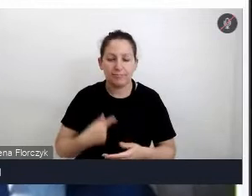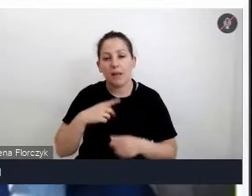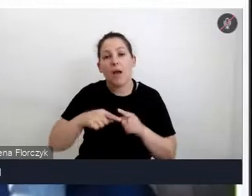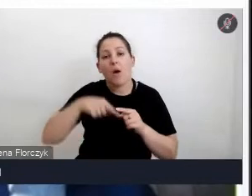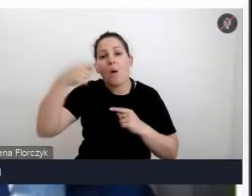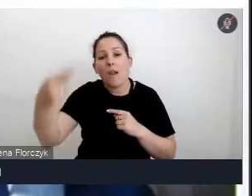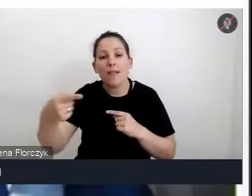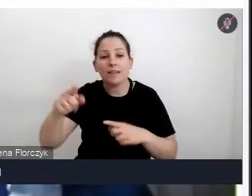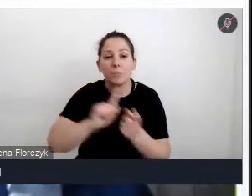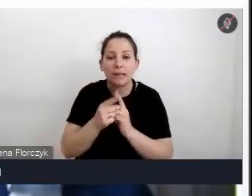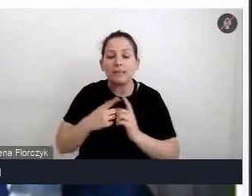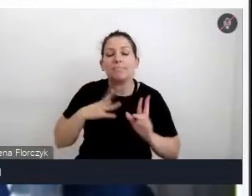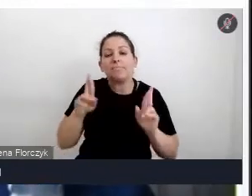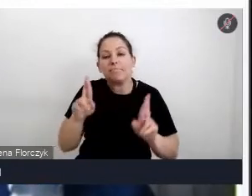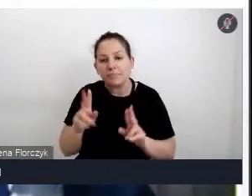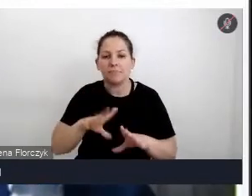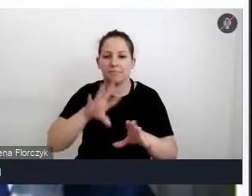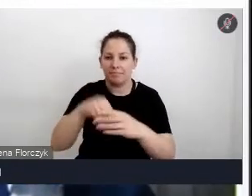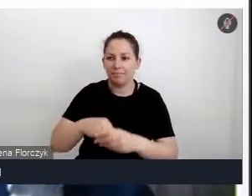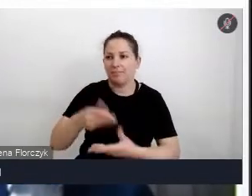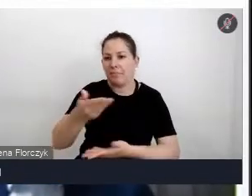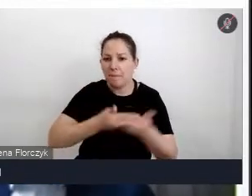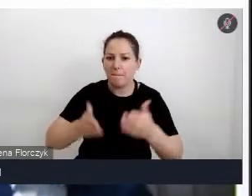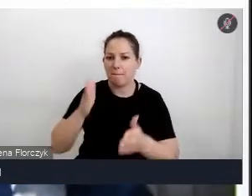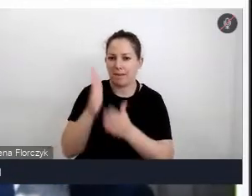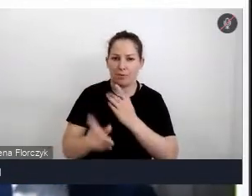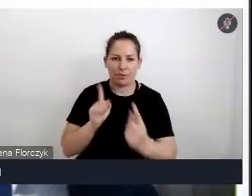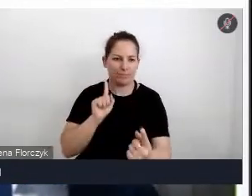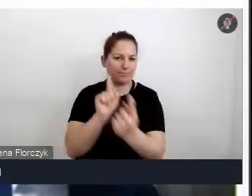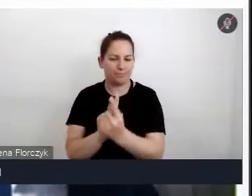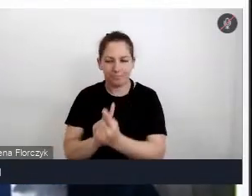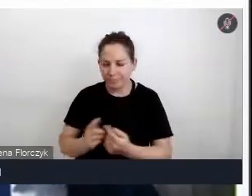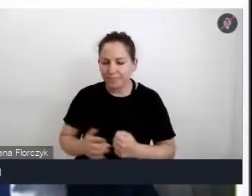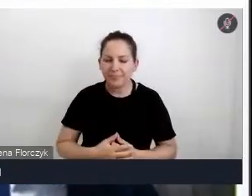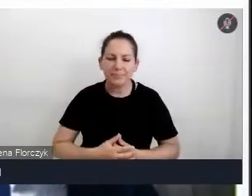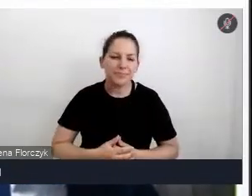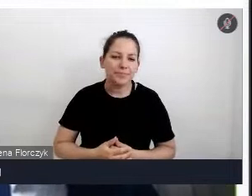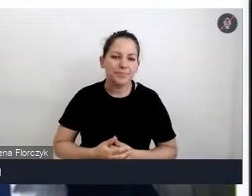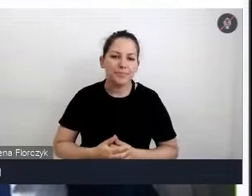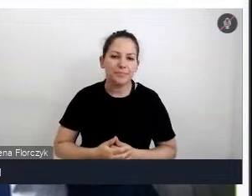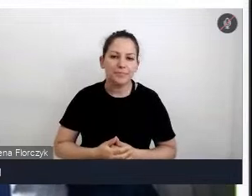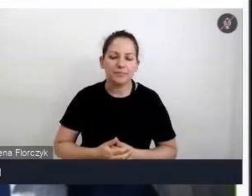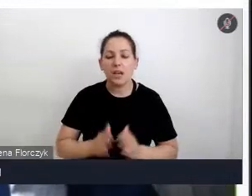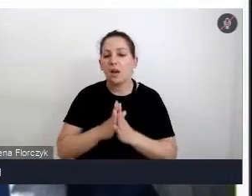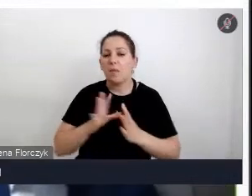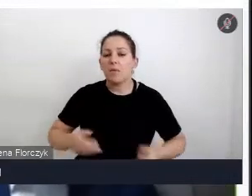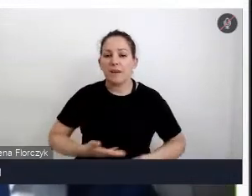będę mógł uczestniczyć z państwem i podzielić się bezpośrednio swoimi spostrzeżeniami. Proszę państwa, podczas dzisiejszego spotkania